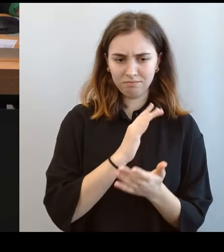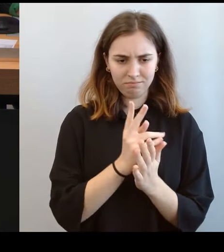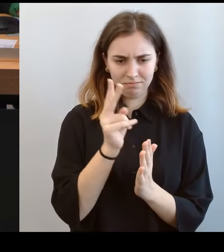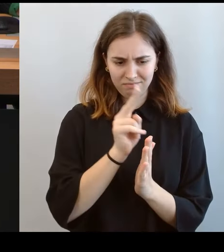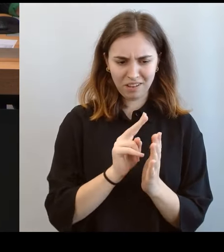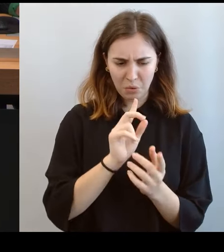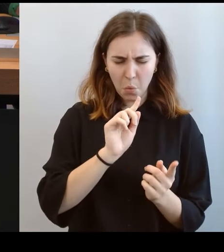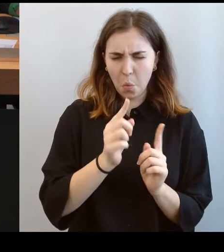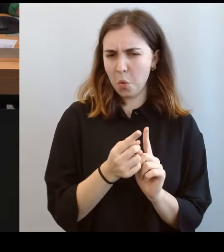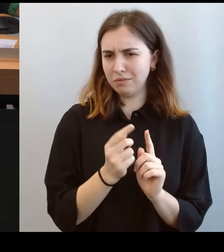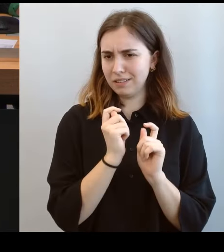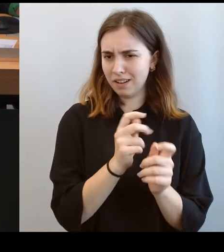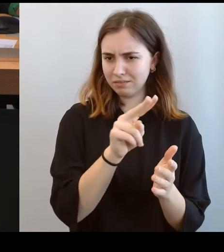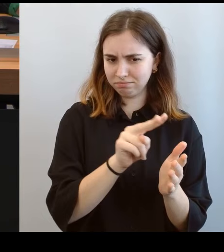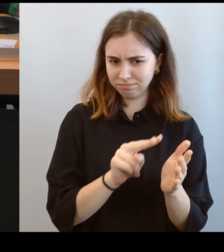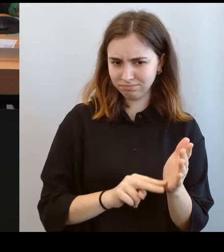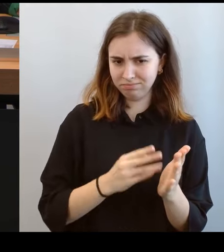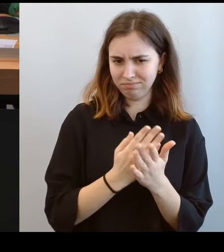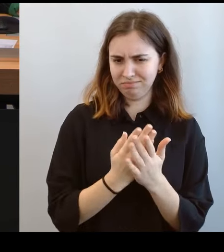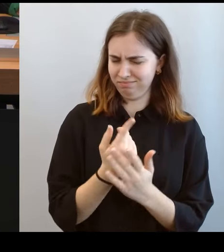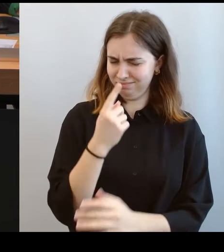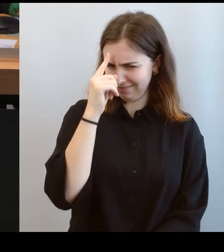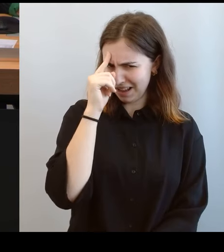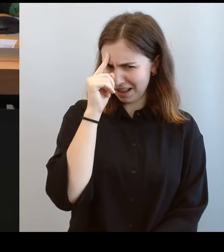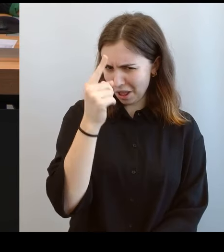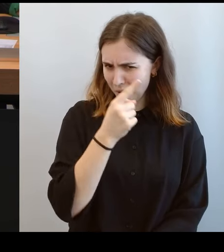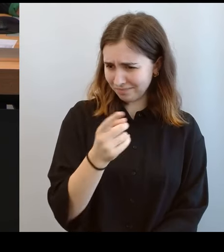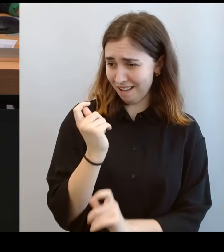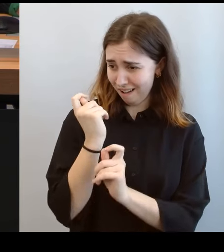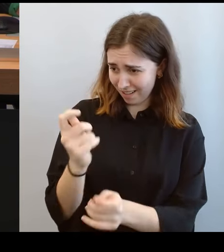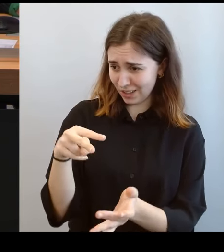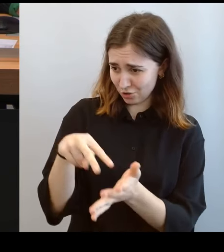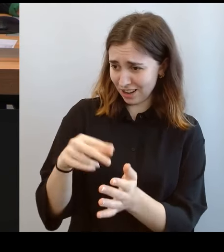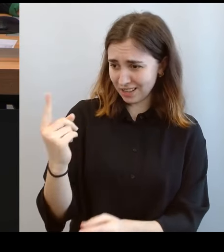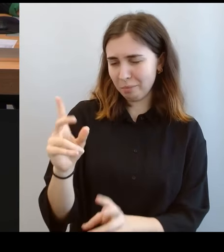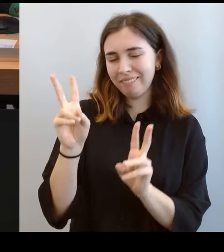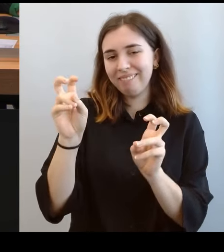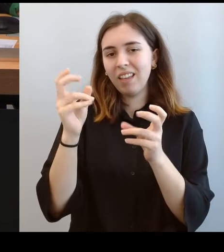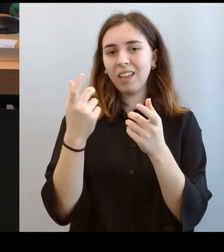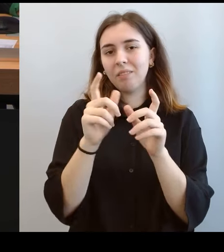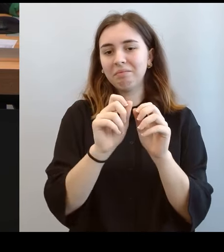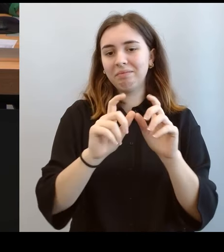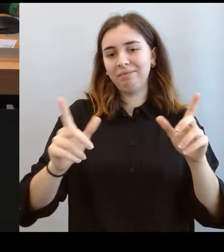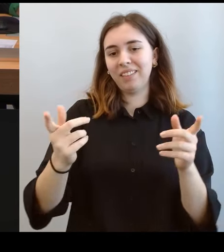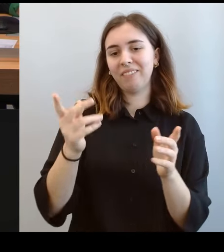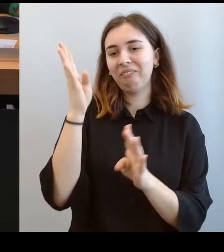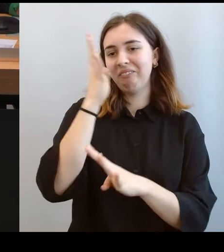wissen, dass es sich hier um einen Schaufensterantrag handelt. Wesentliche Voraussetzungen zur Umsetzung, die vorab